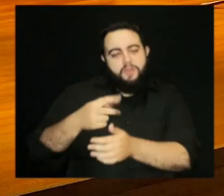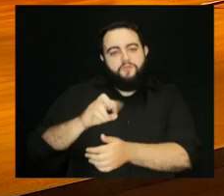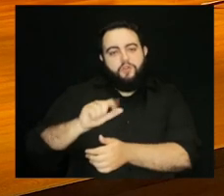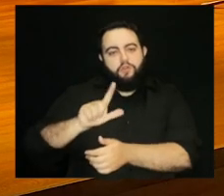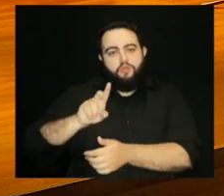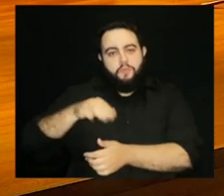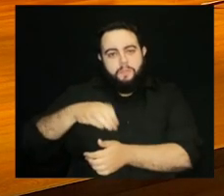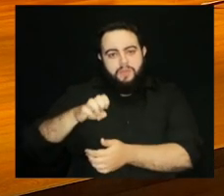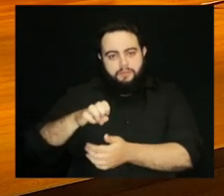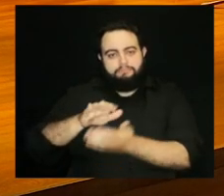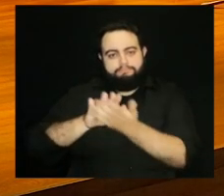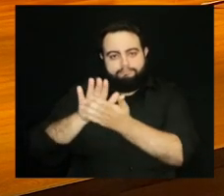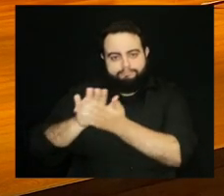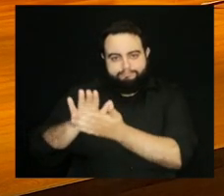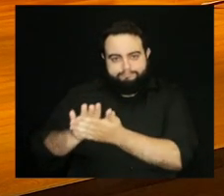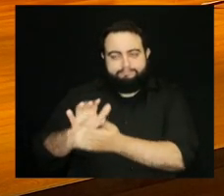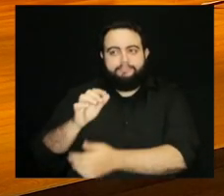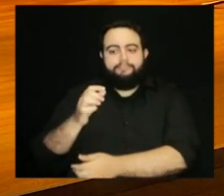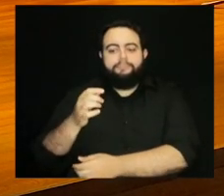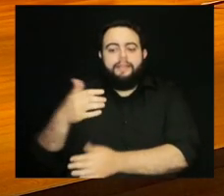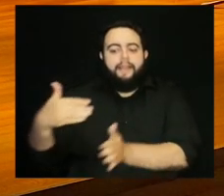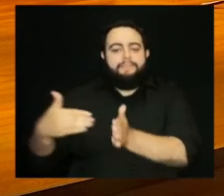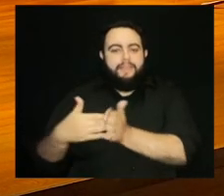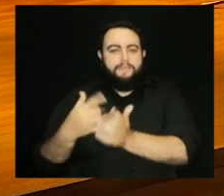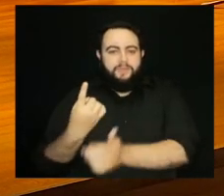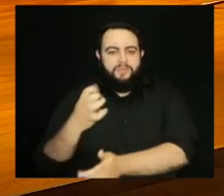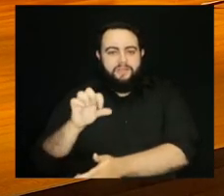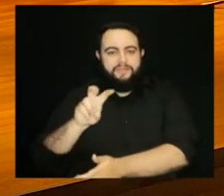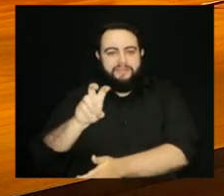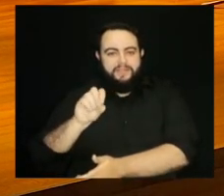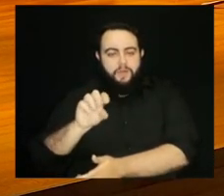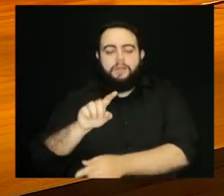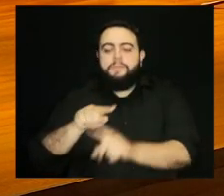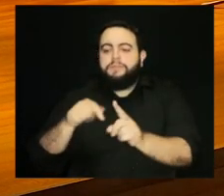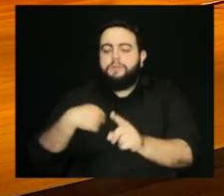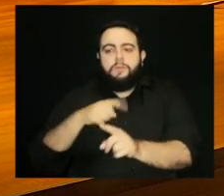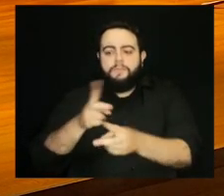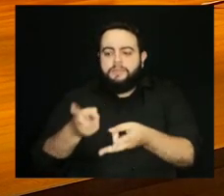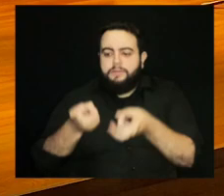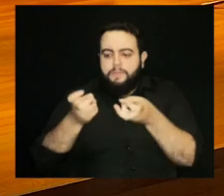não me dei conta (eu escrevi tudo mas não me dei conta), o mesmo Vitor Ramil citado outra vez, o